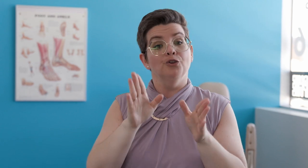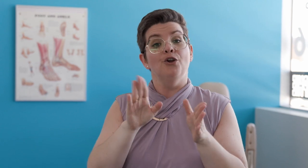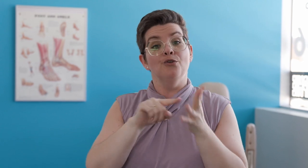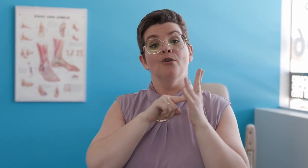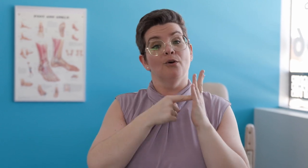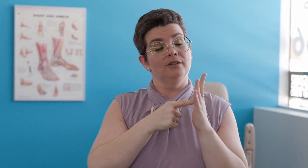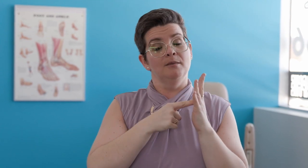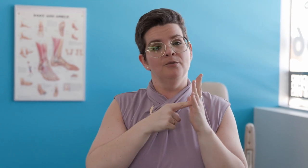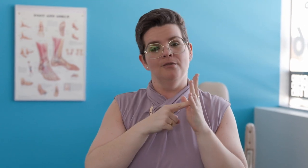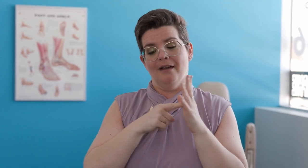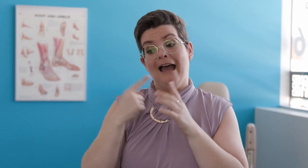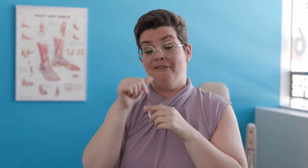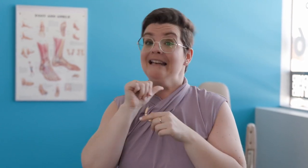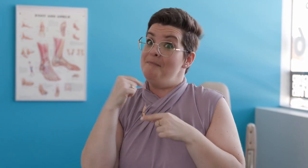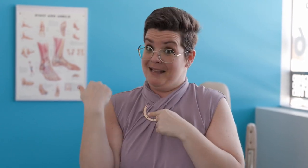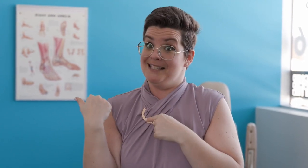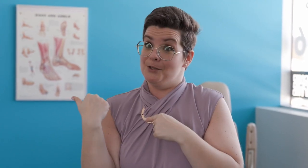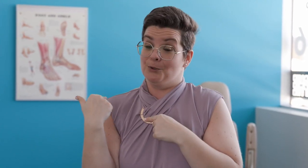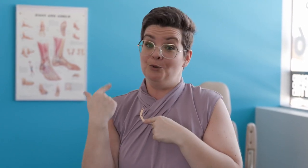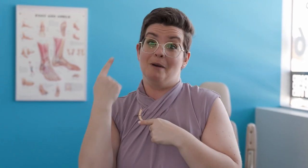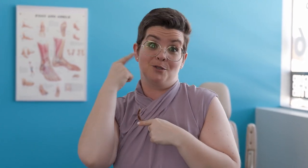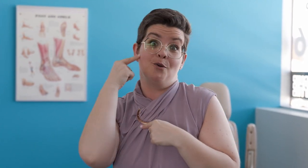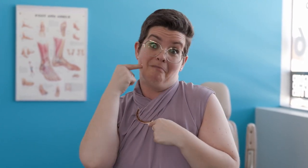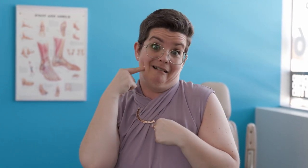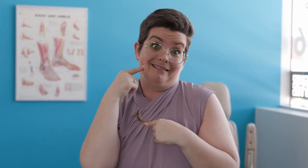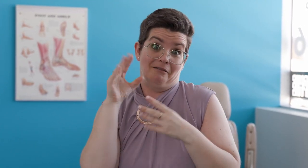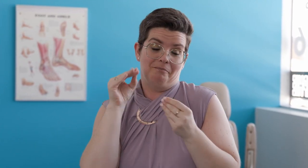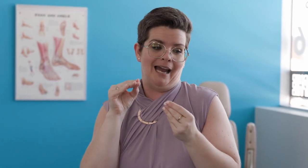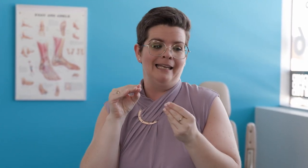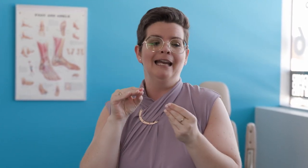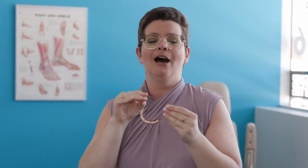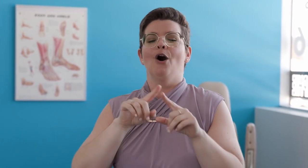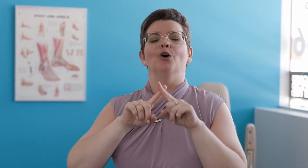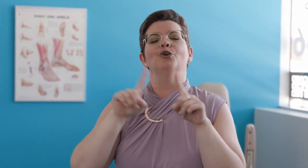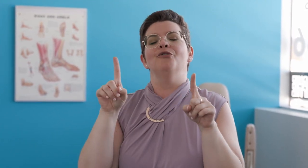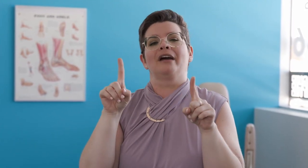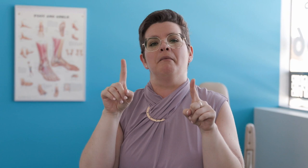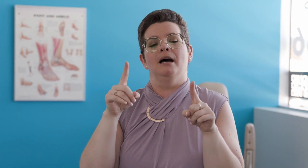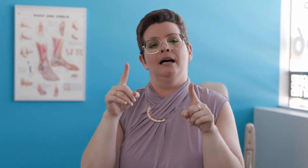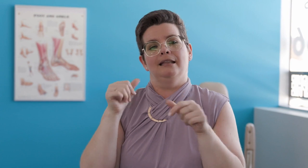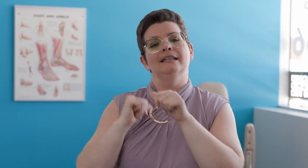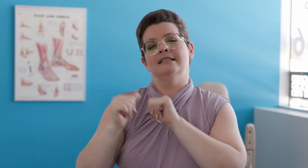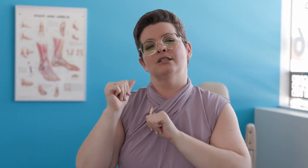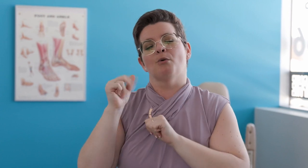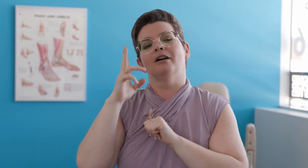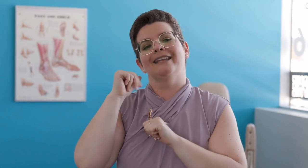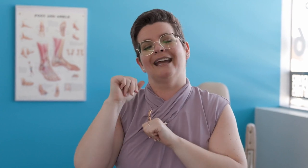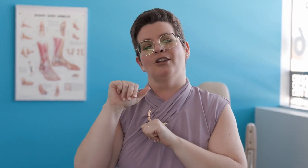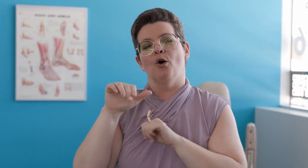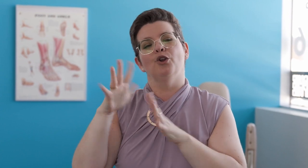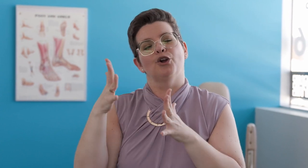On a eu au début, avec les patients surtout parce qu'eux, ils m'entendent parler, on a eu vraiment des histoires très drôles